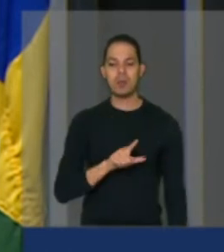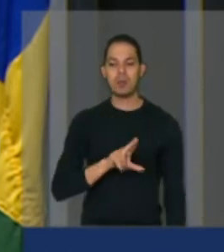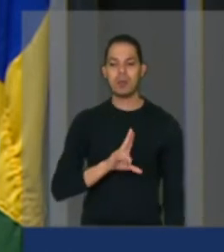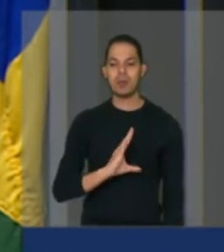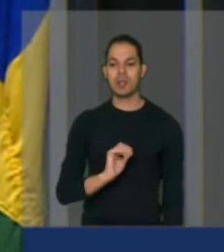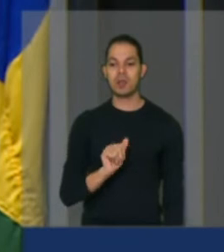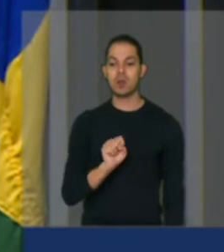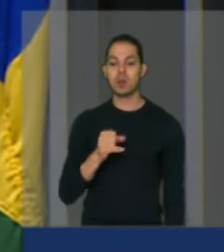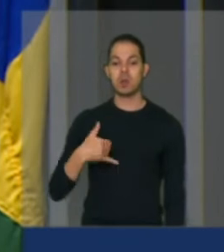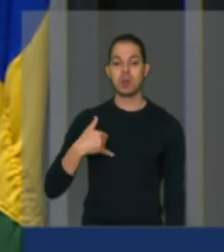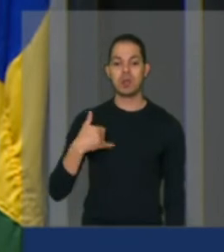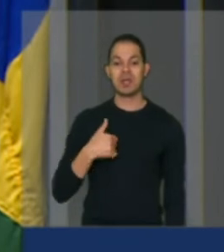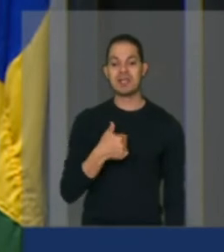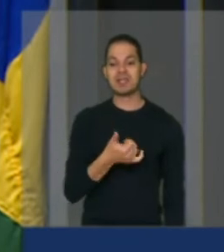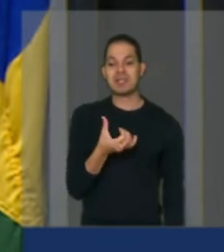ANOS DE IDADE, FILHO DA CANTORA VALQUÍRIA SANTOS DA